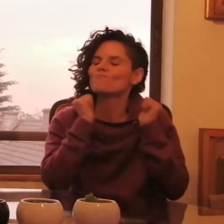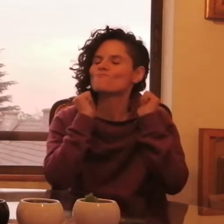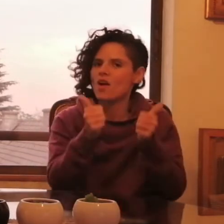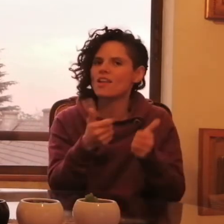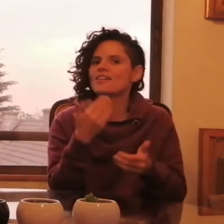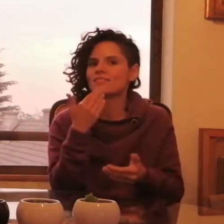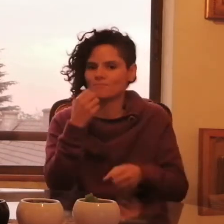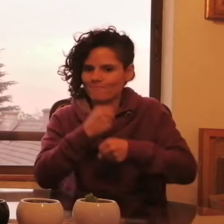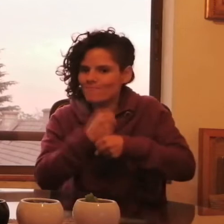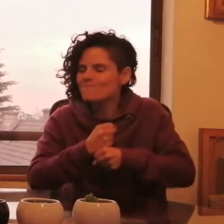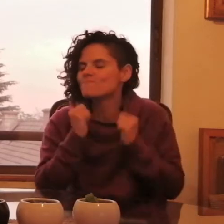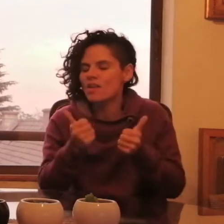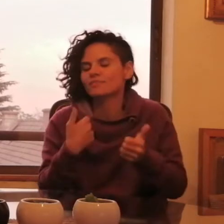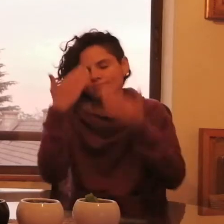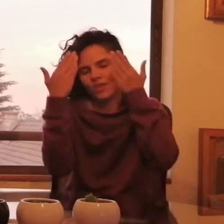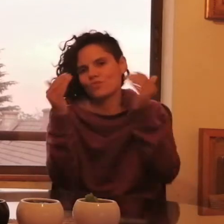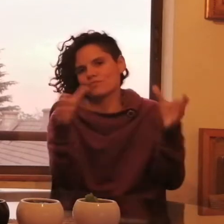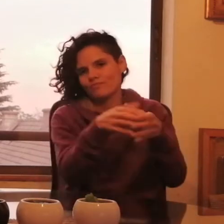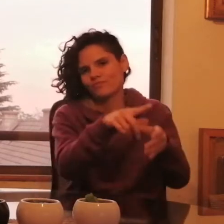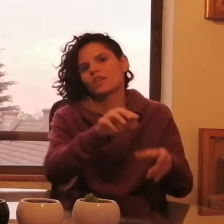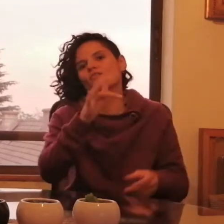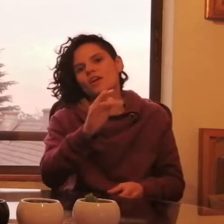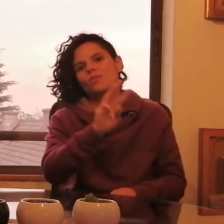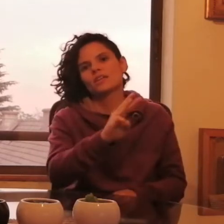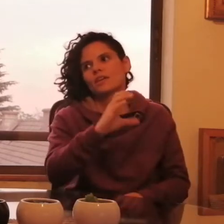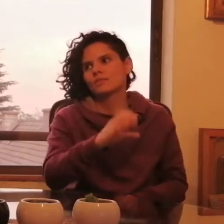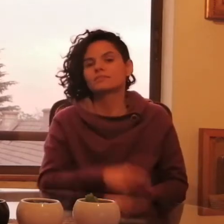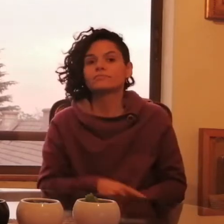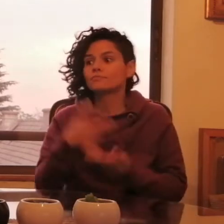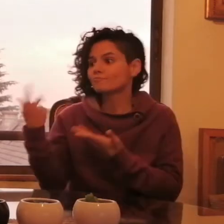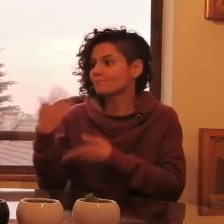asi que un saludo para ellas y vamos a continuar aquí con la Jefa